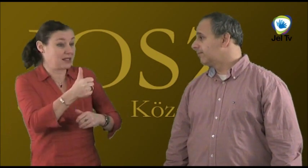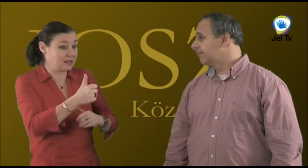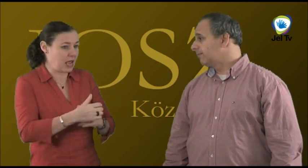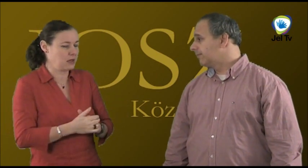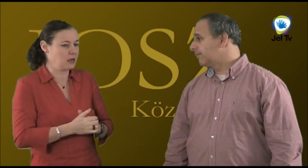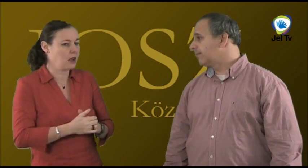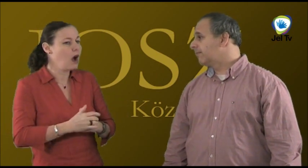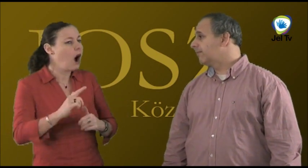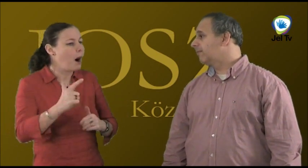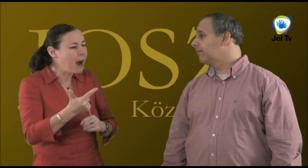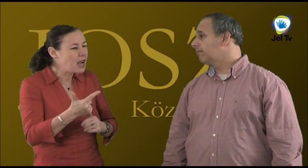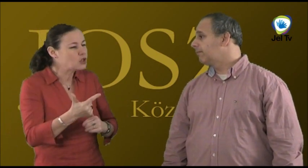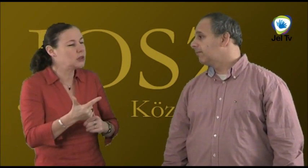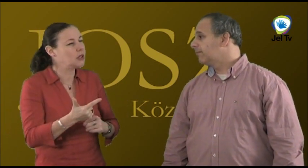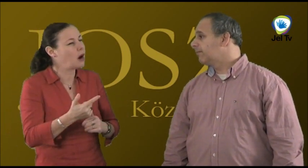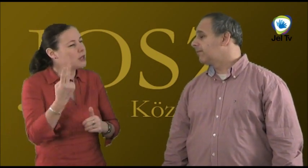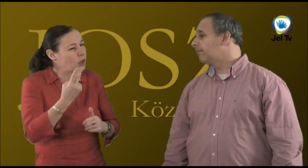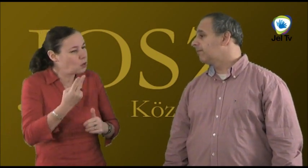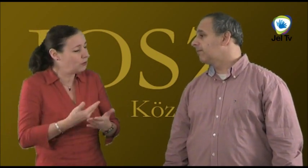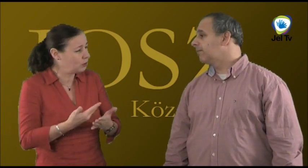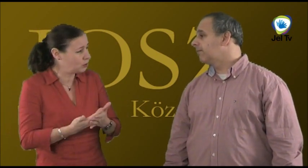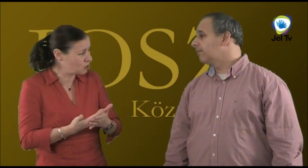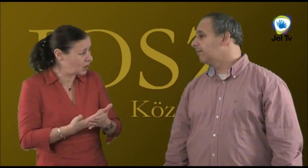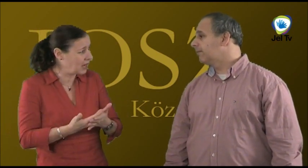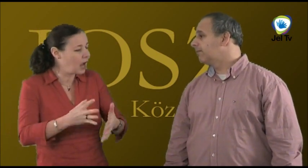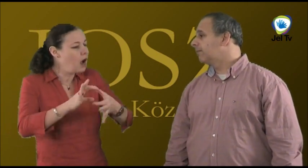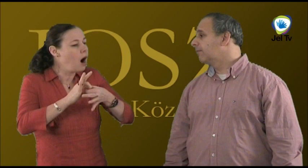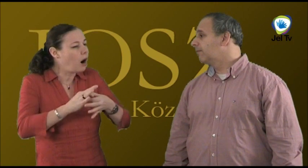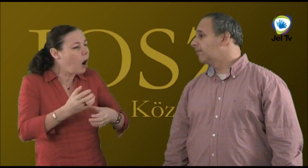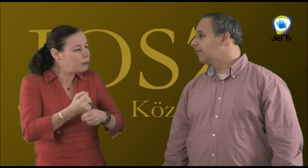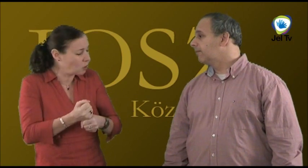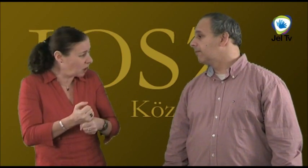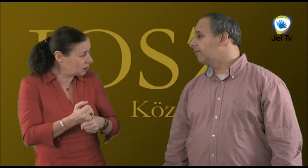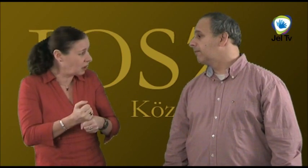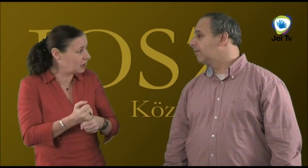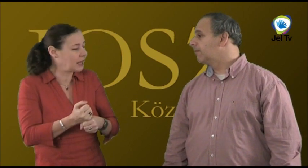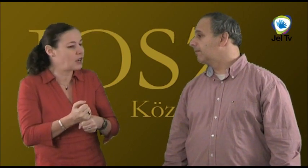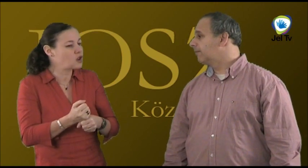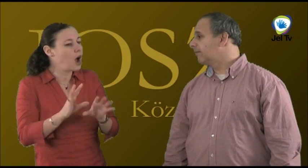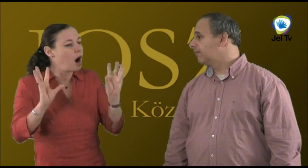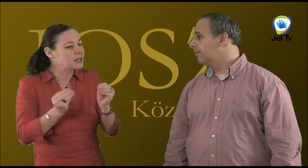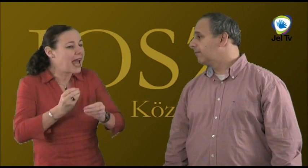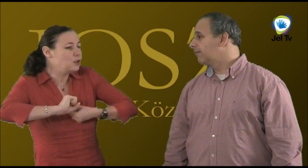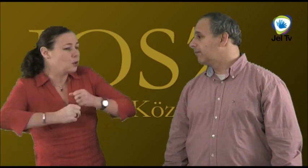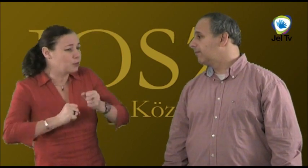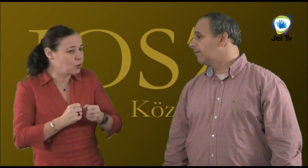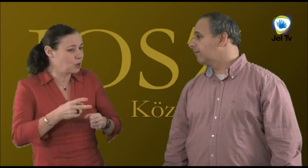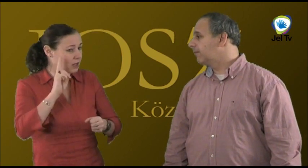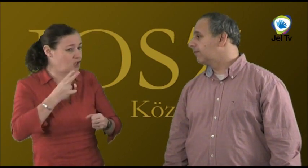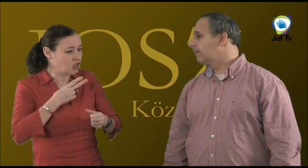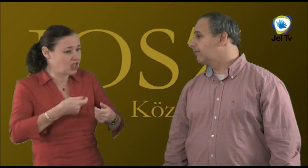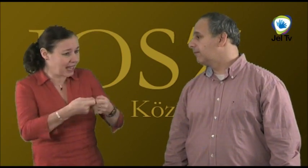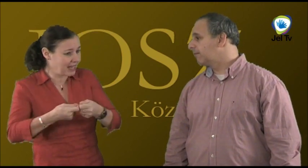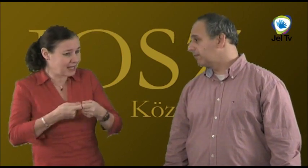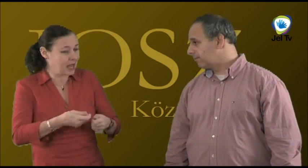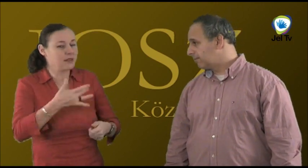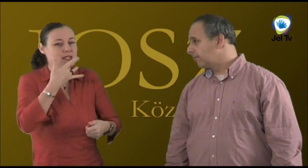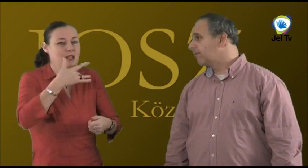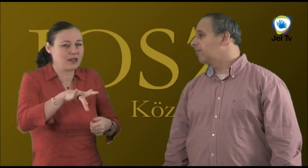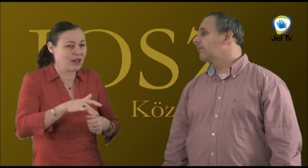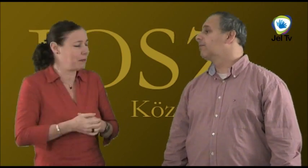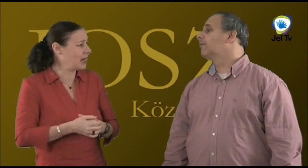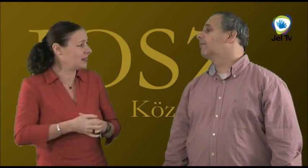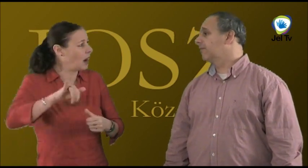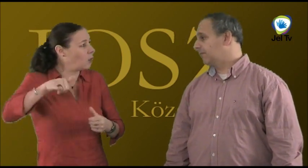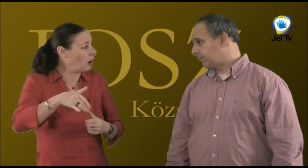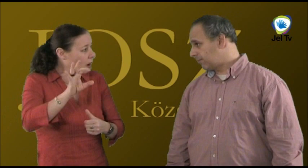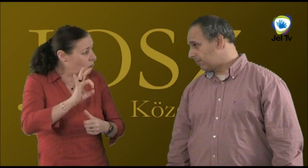Ez az egyik. A másik, ami nagyon fontos lenne, a kapcsolattartás, az együttműködés a siketek szervezetével, például a JOE-val,